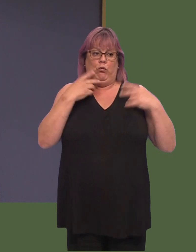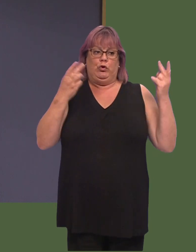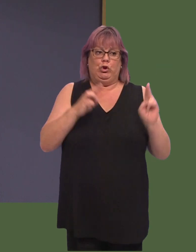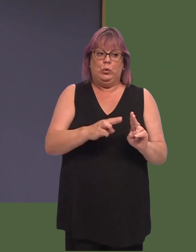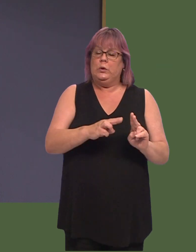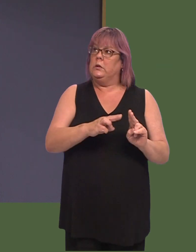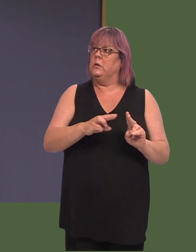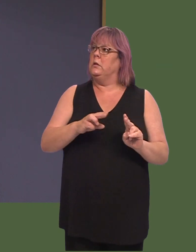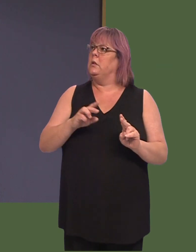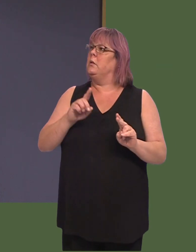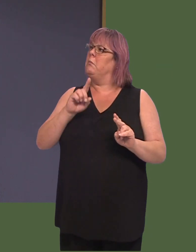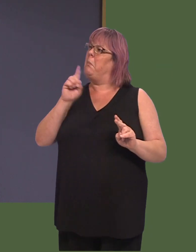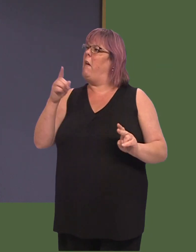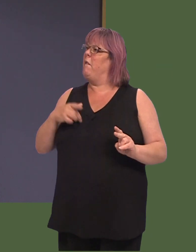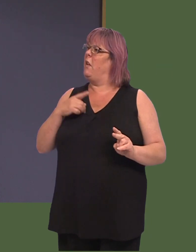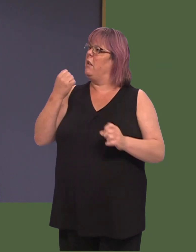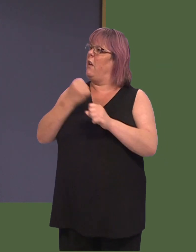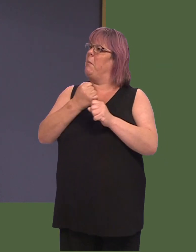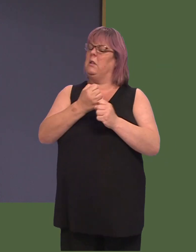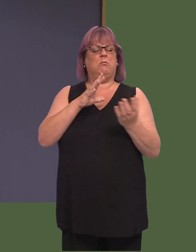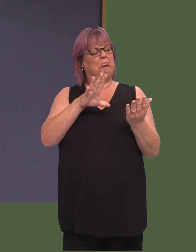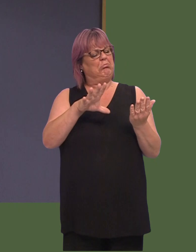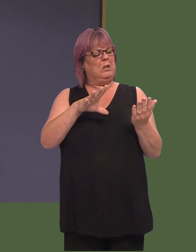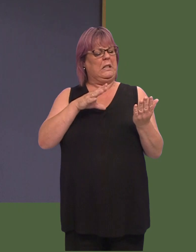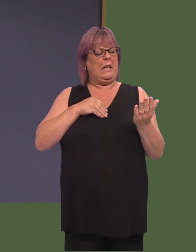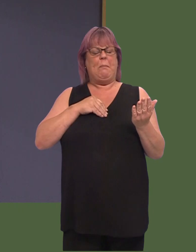sydd, i fi, yn god, yn aml iawn, am fusnes fel arfer.